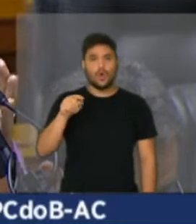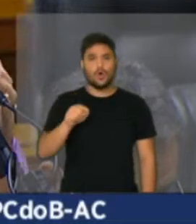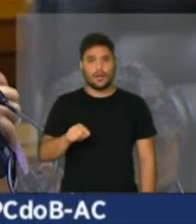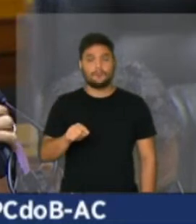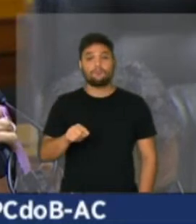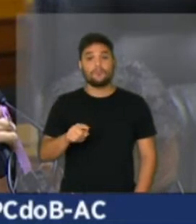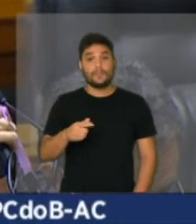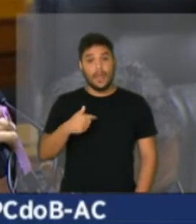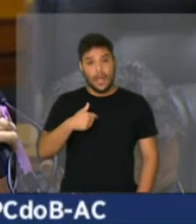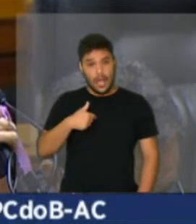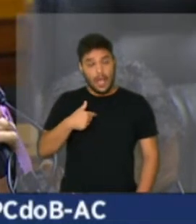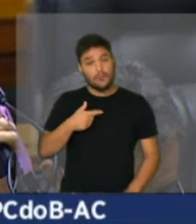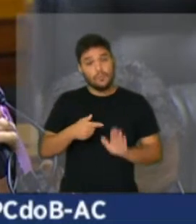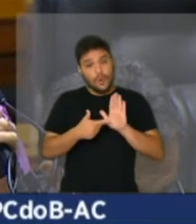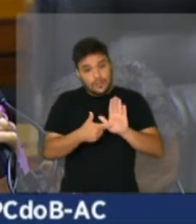PREOCUPAÇÃO DE QUE ENTRE 100% DAS GRÁVIDAS QUE